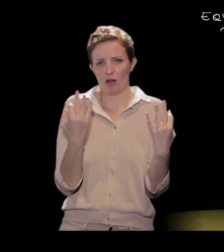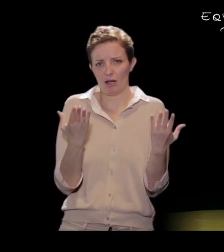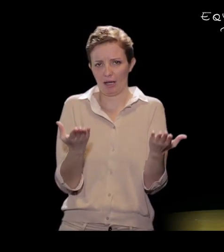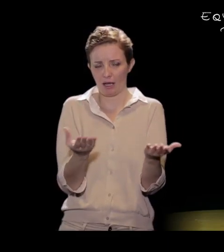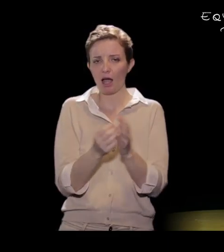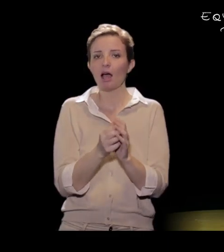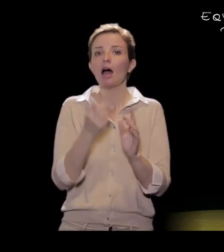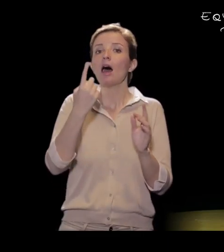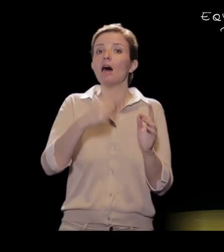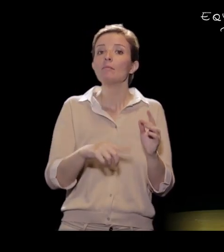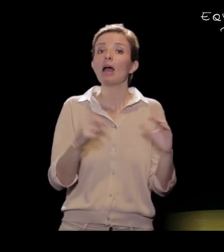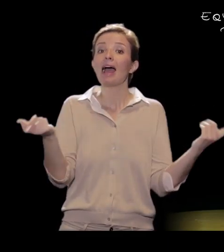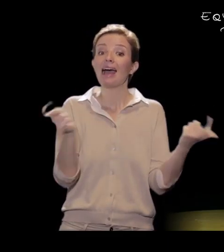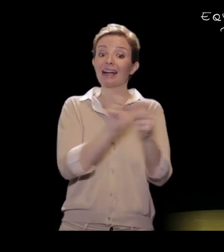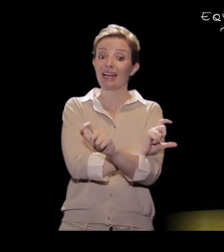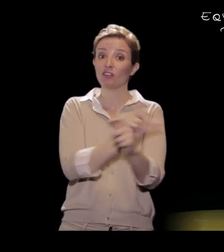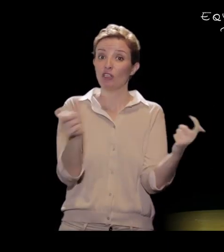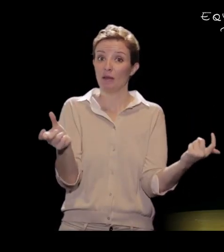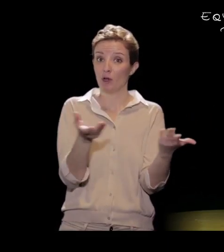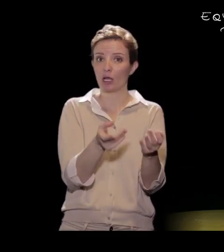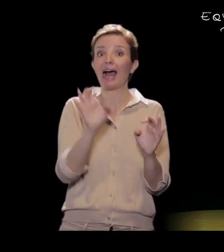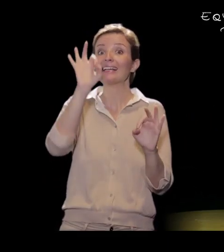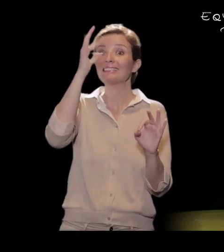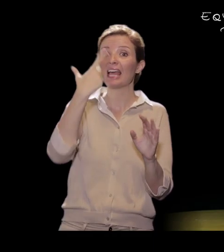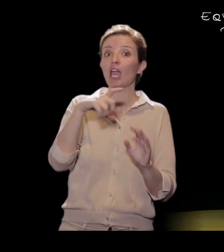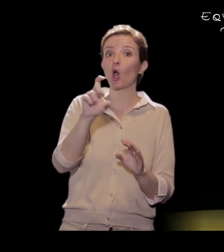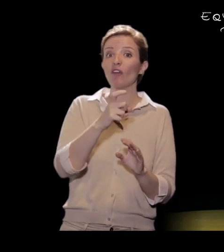Un'equazione è detta reciproca se i coefficienti dei termini estremi